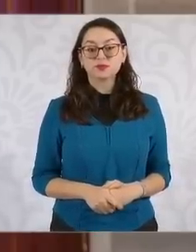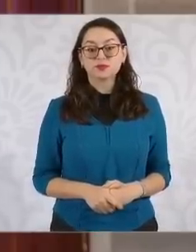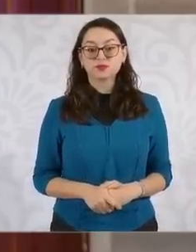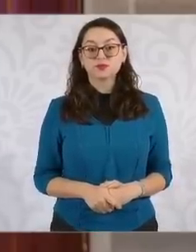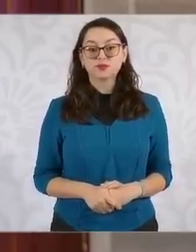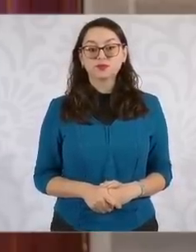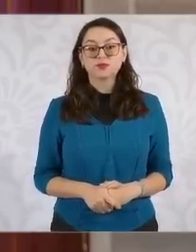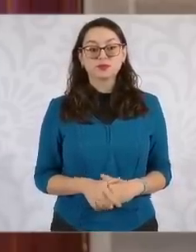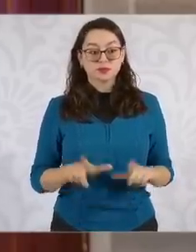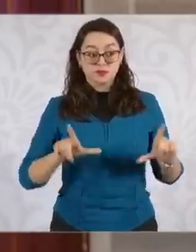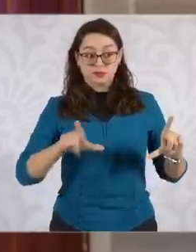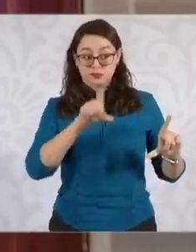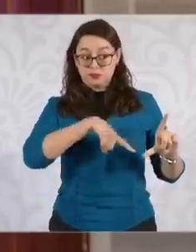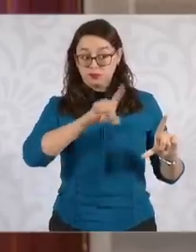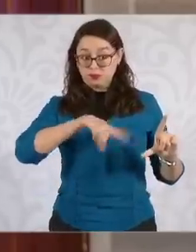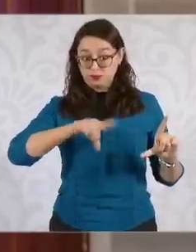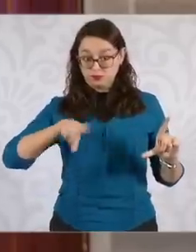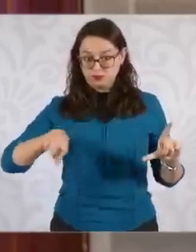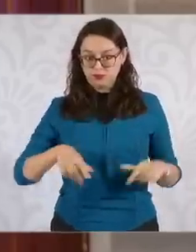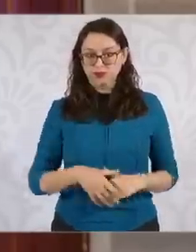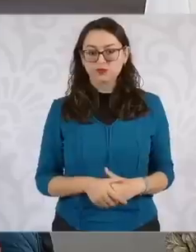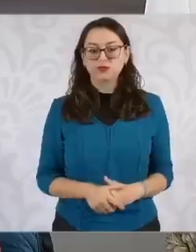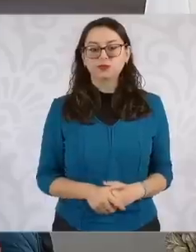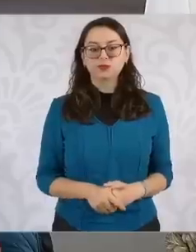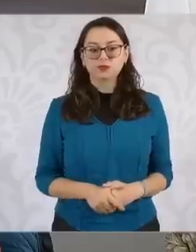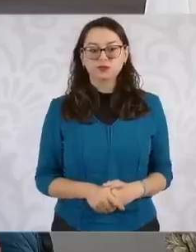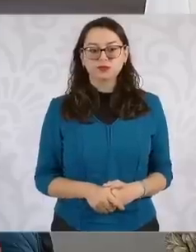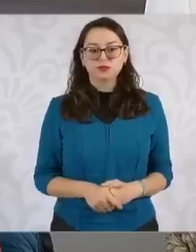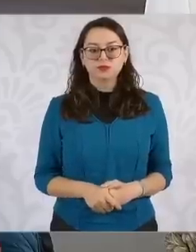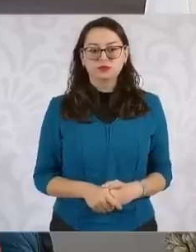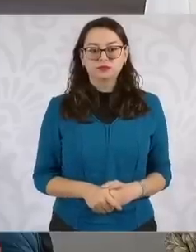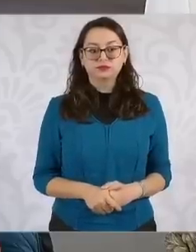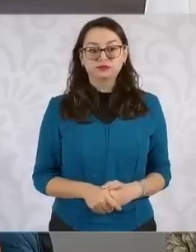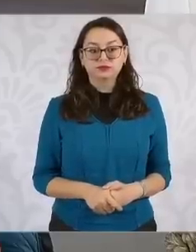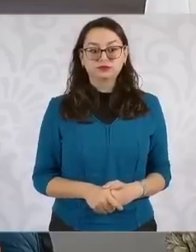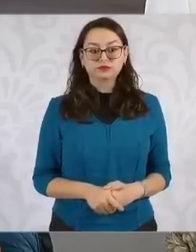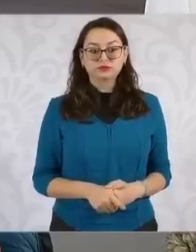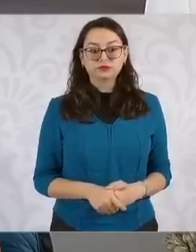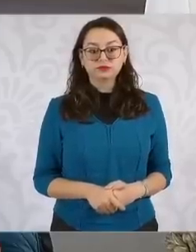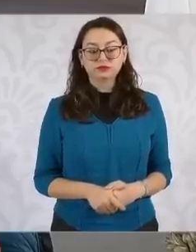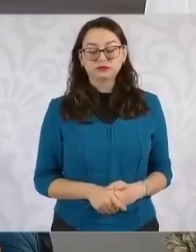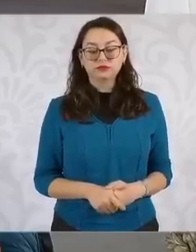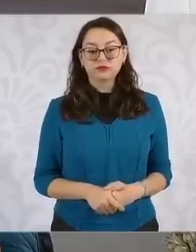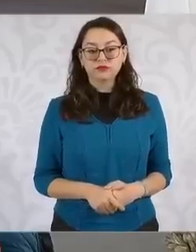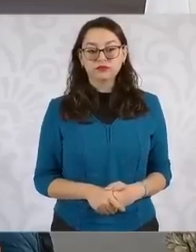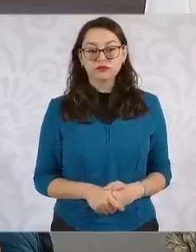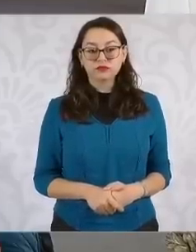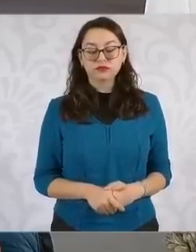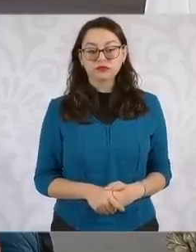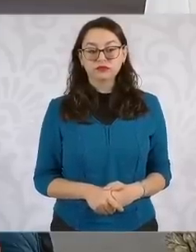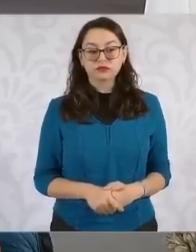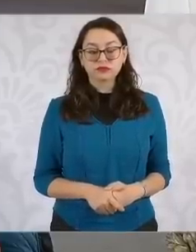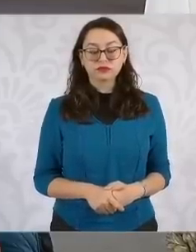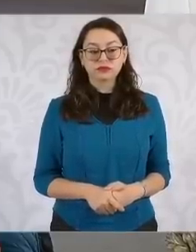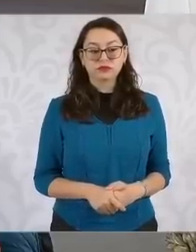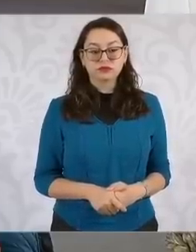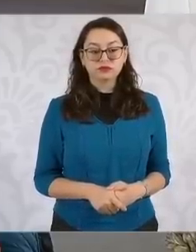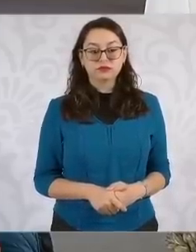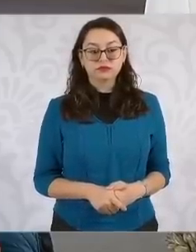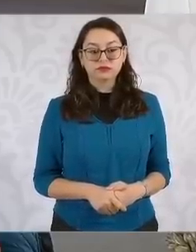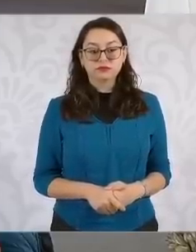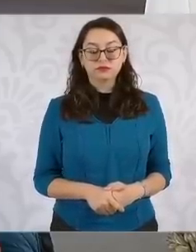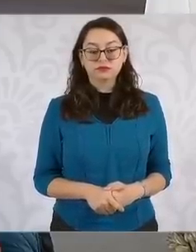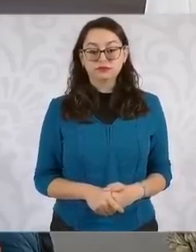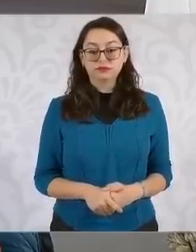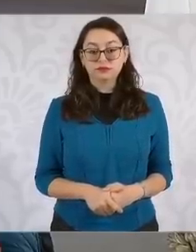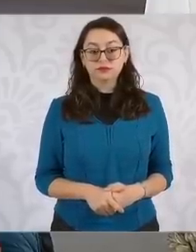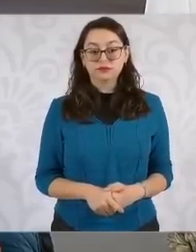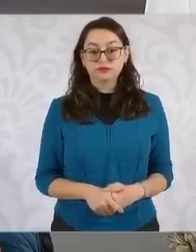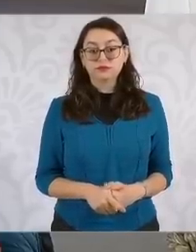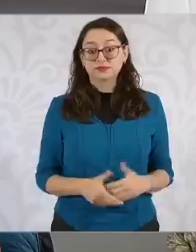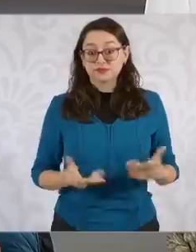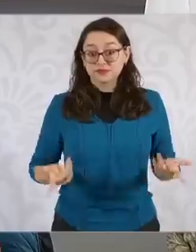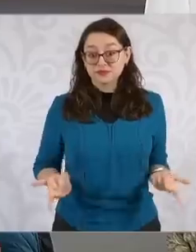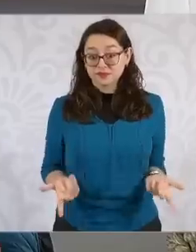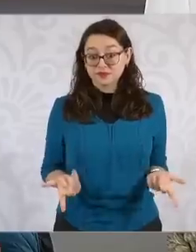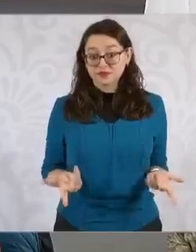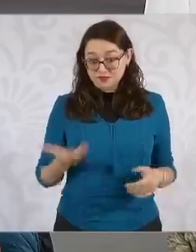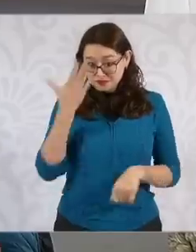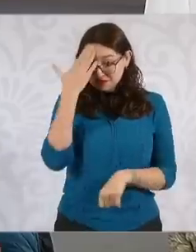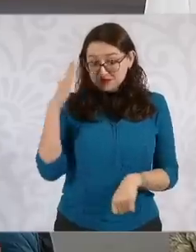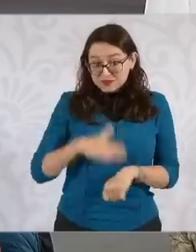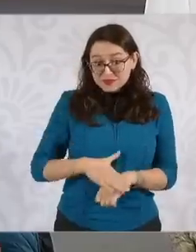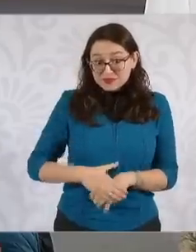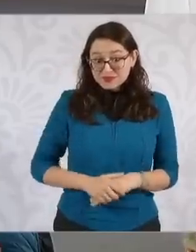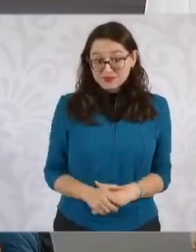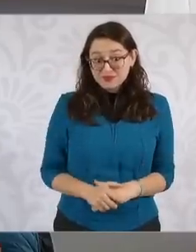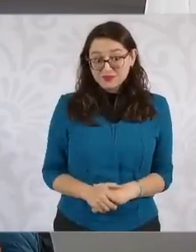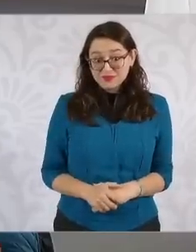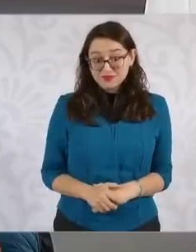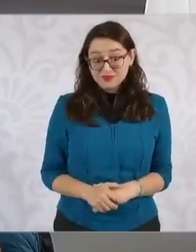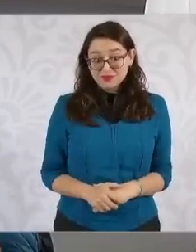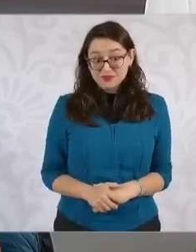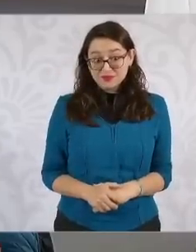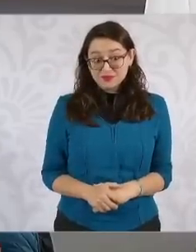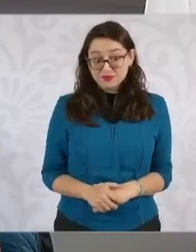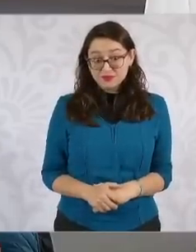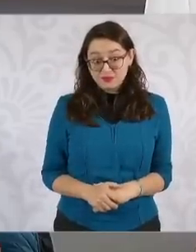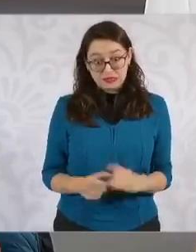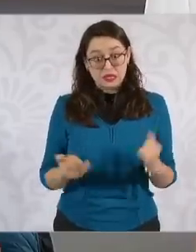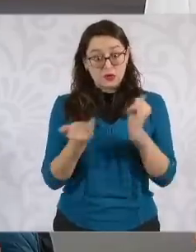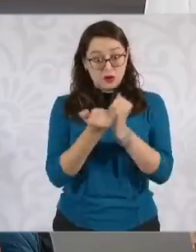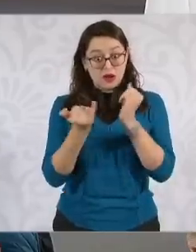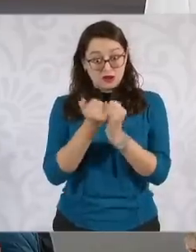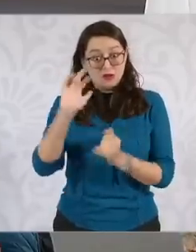Gráfica y no se nos olvide el montaje de Florence cas